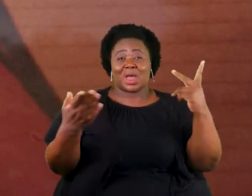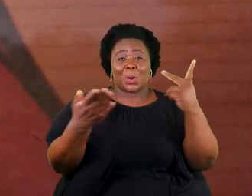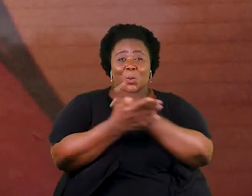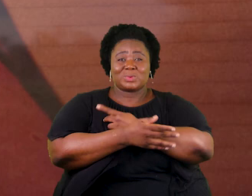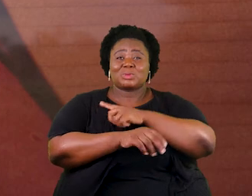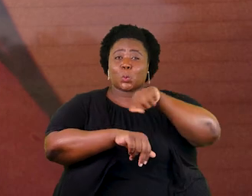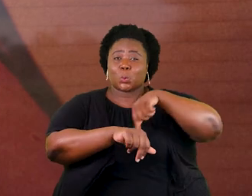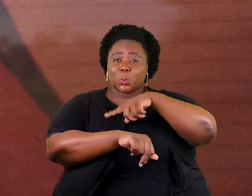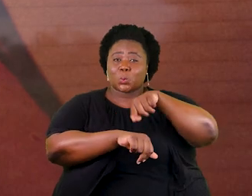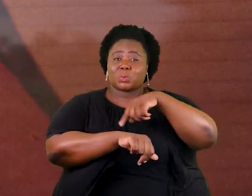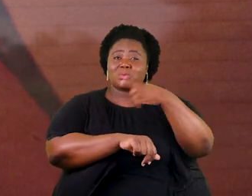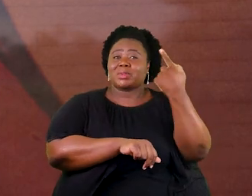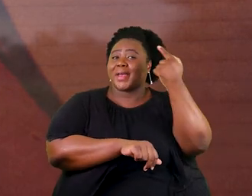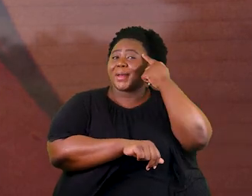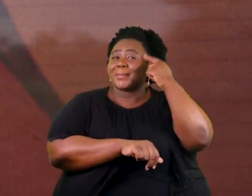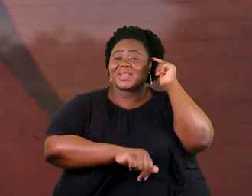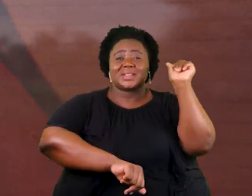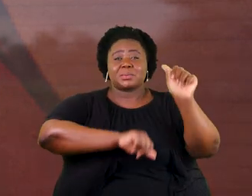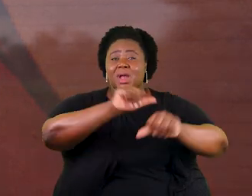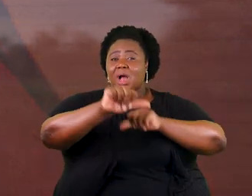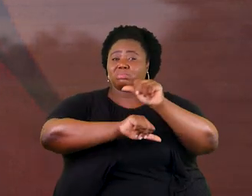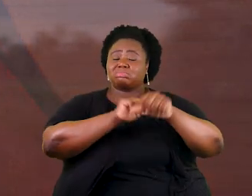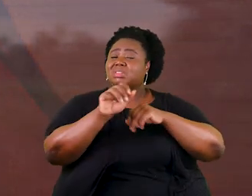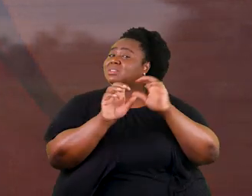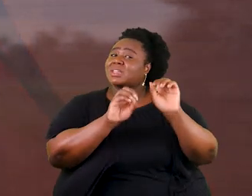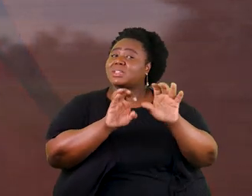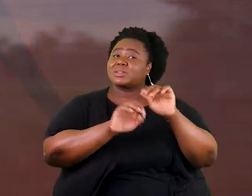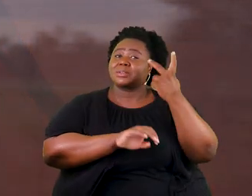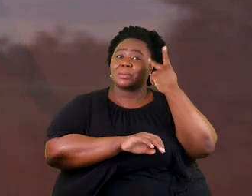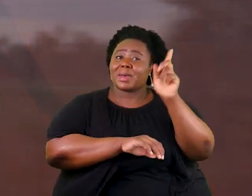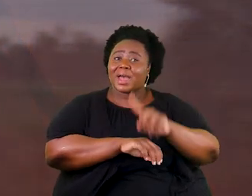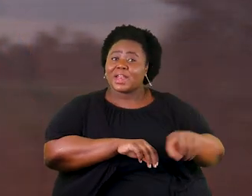projetando a mudança da Educação para vocês no futuro.